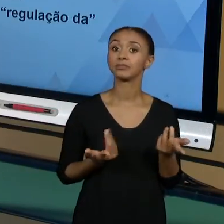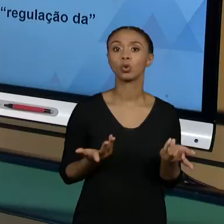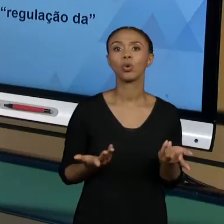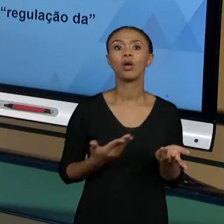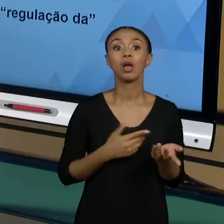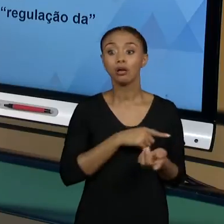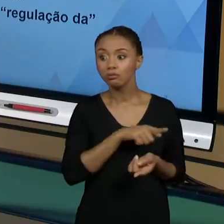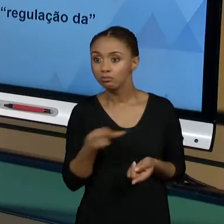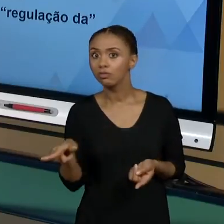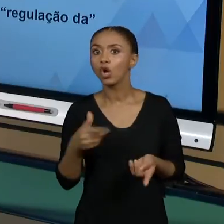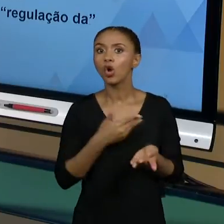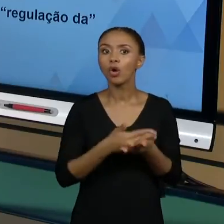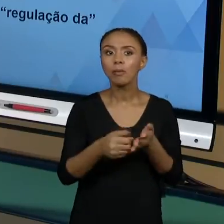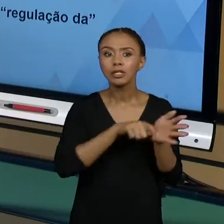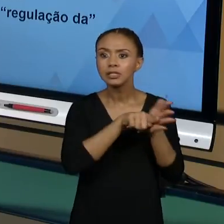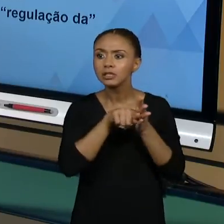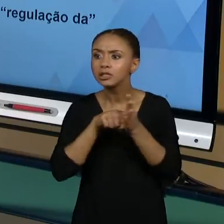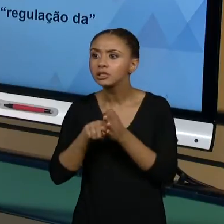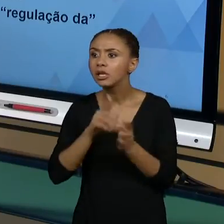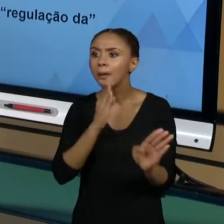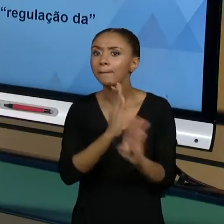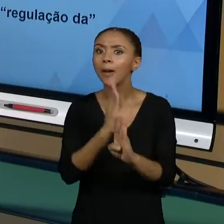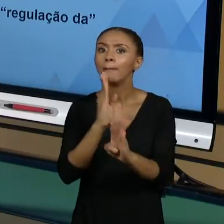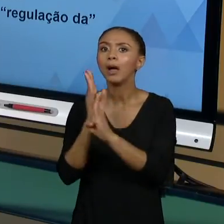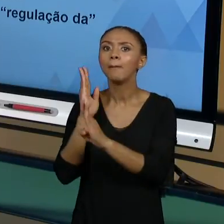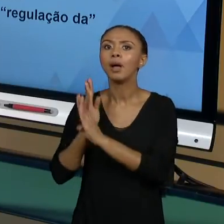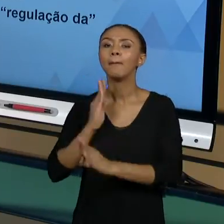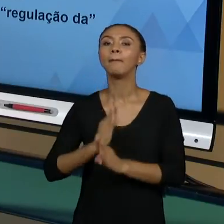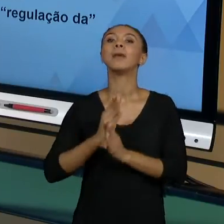POSSIBILIDADE, COMO UM AGENTE DESSA SEPARAÇÃO